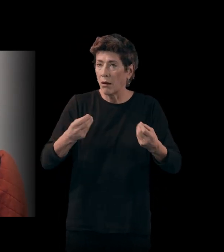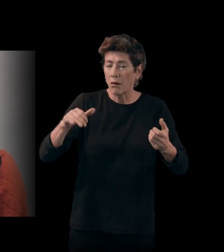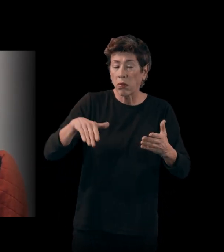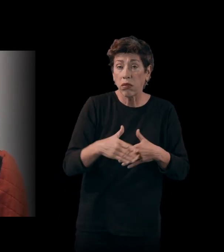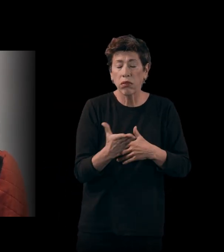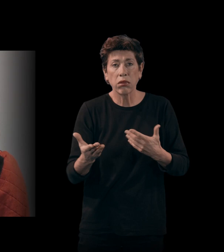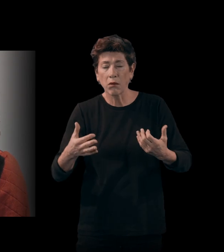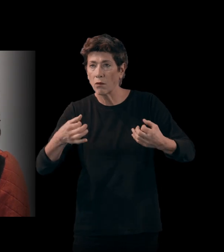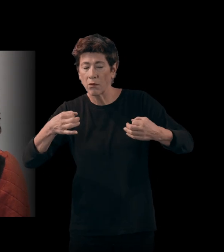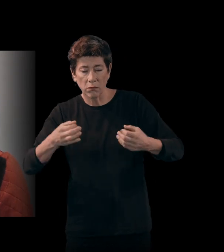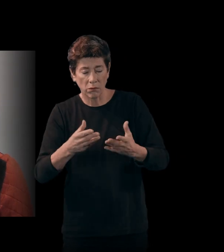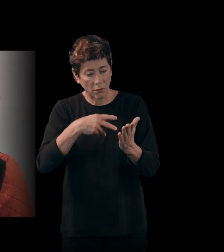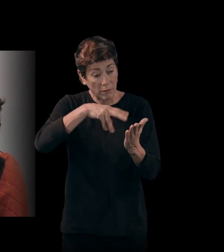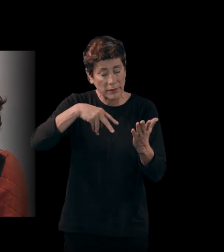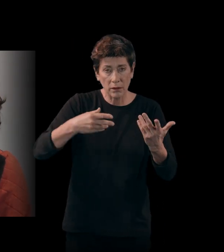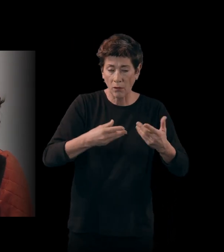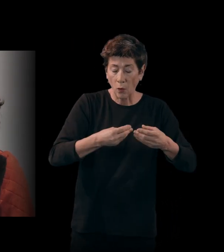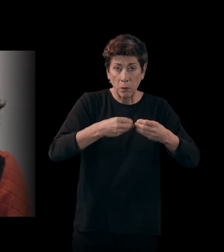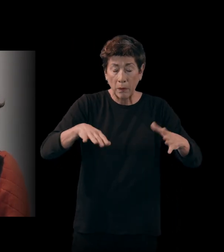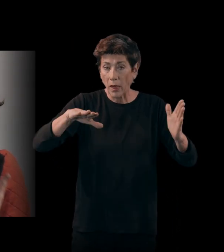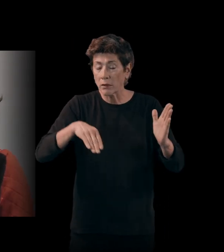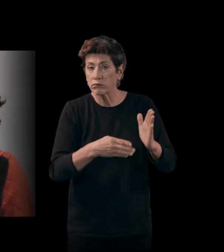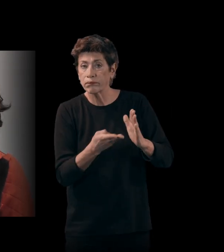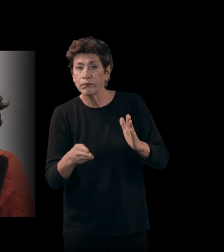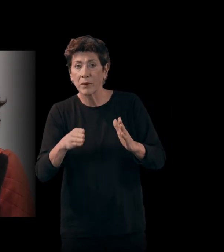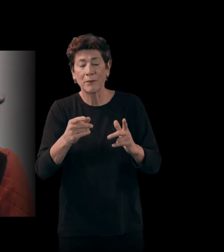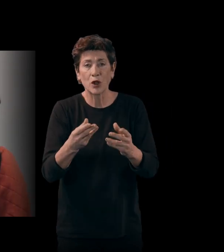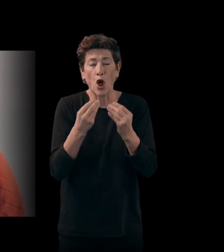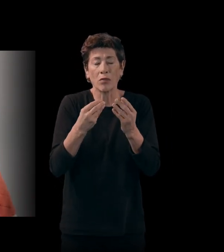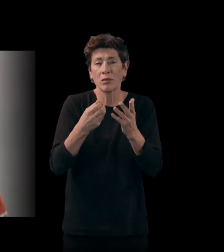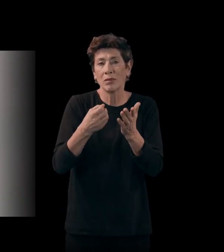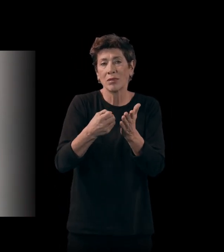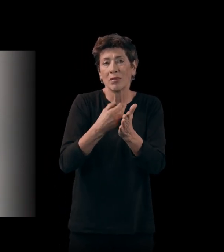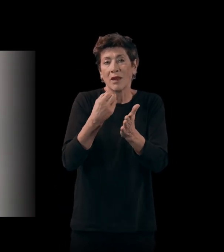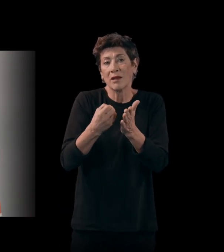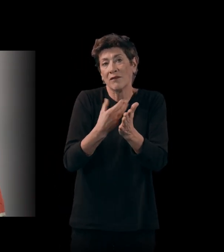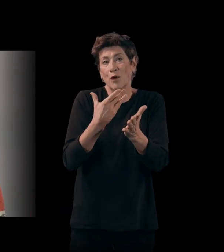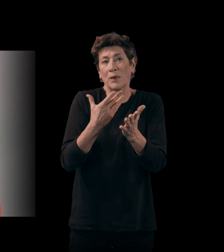à ras du sol, je pense qu'on va vraiment au-delà ou en deçà. Ça dépend de ce qu'on cherche.